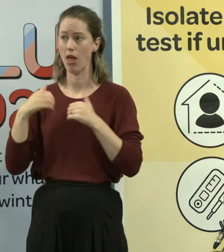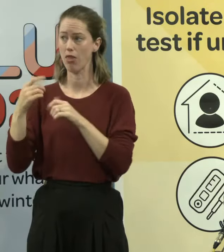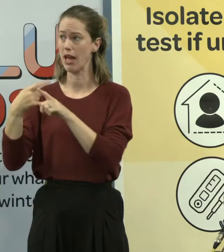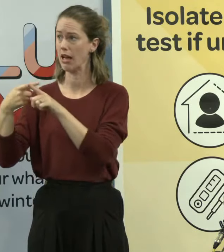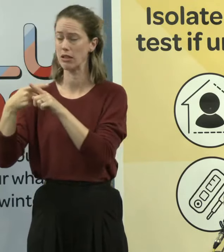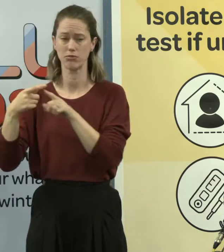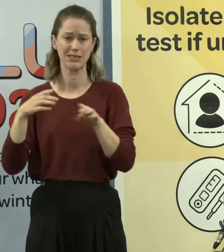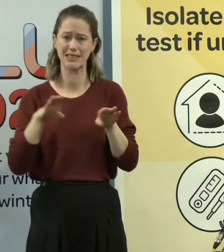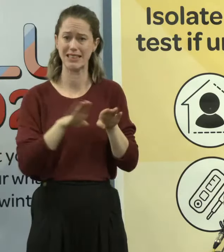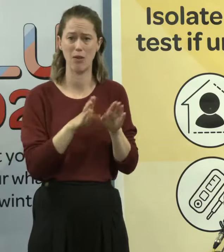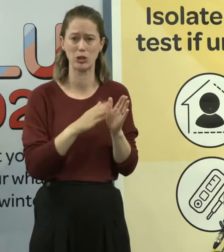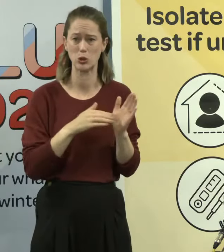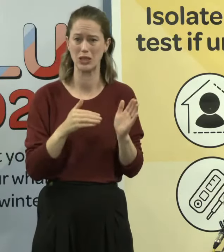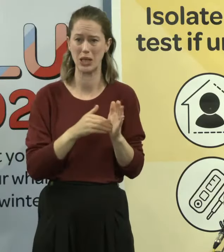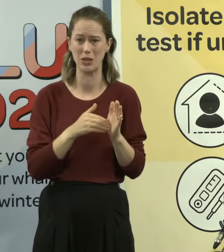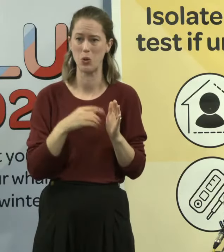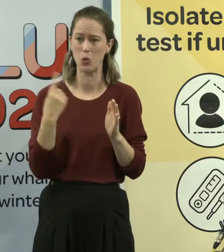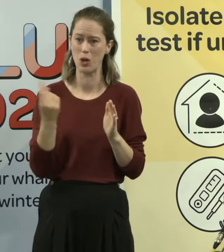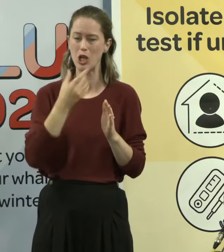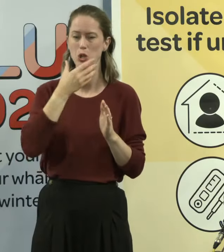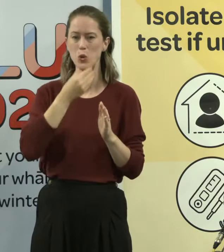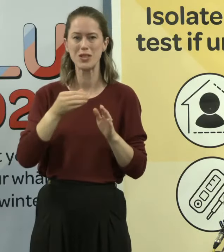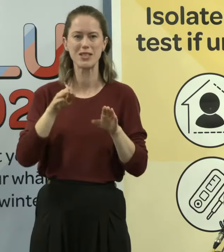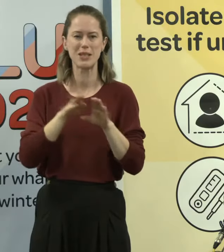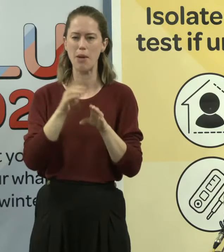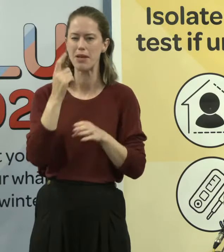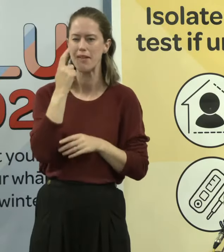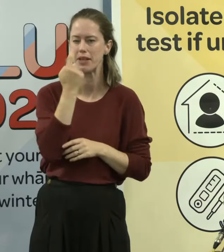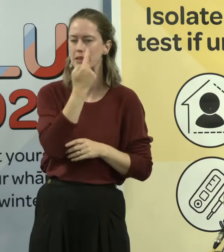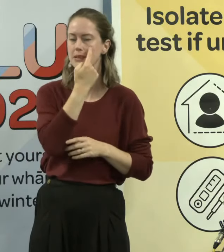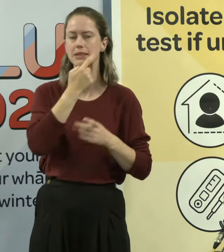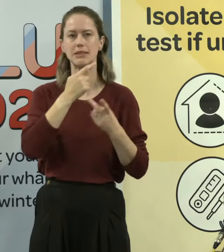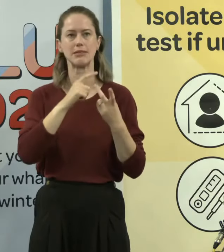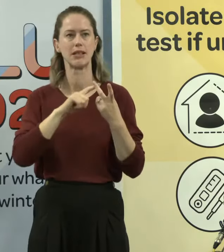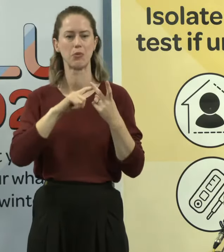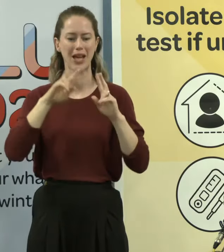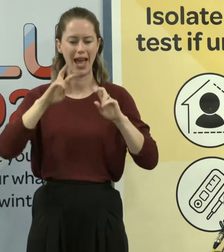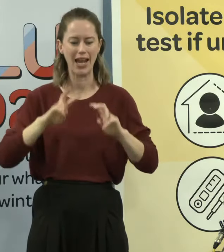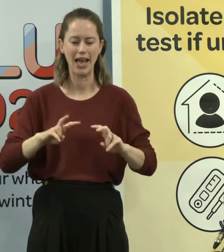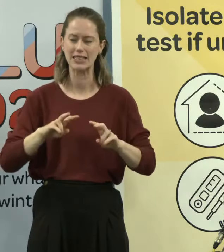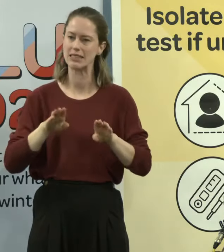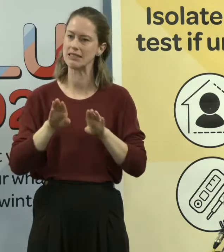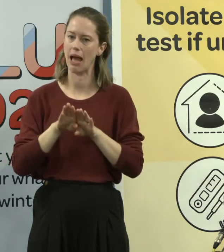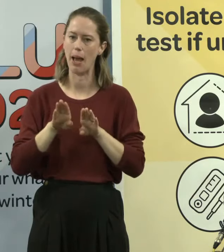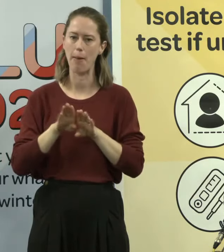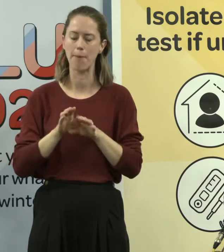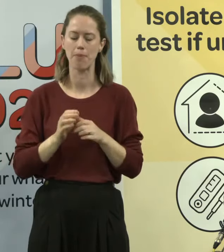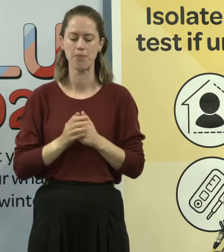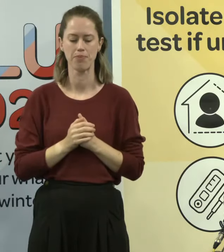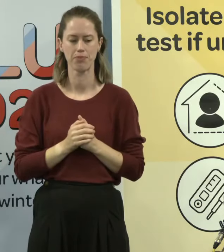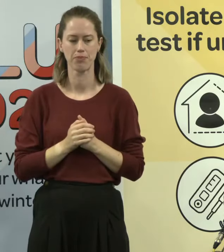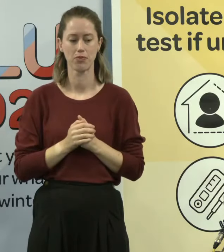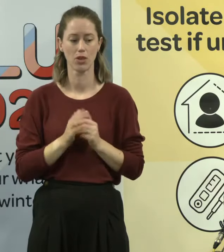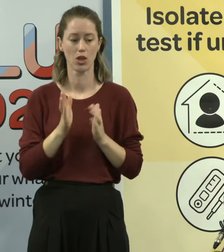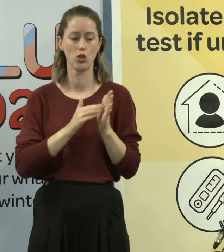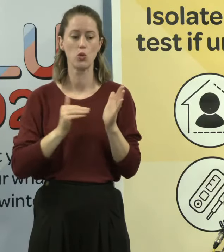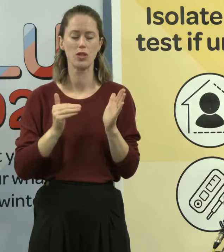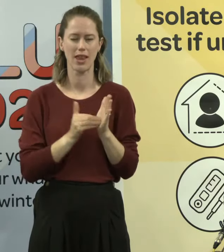I mahi ahau i aku whakangungu hauora tmatanui i Ingarangi, no reira e mohio ana ahau he rite tonu te hauora o te iwi i